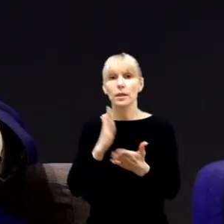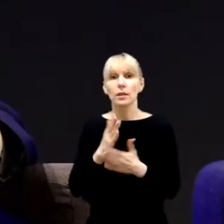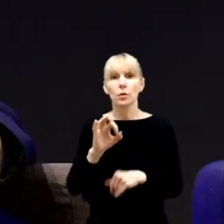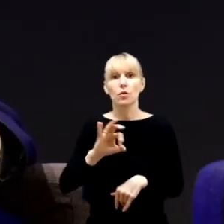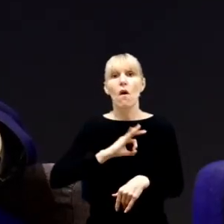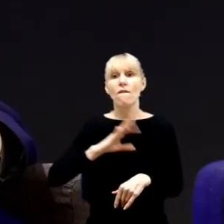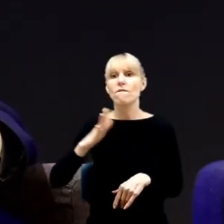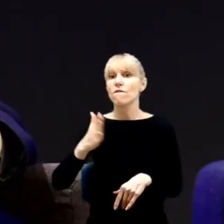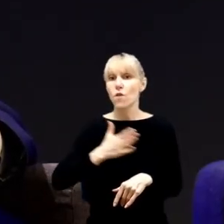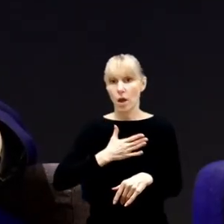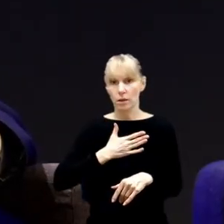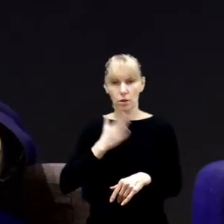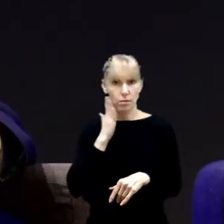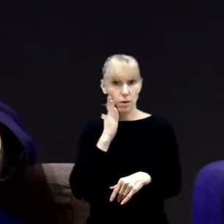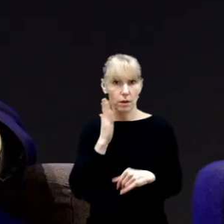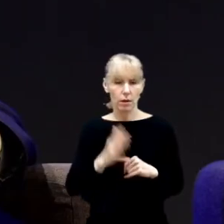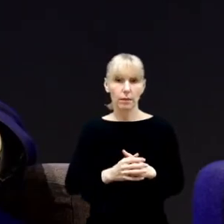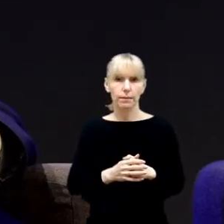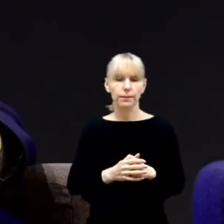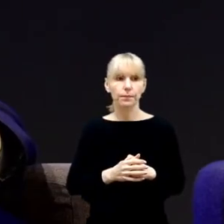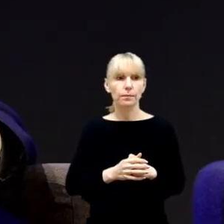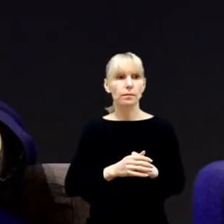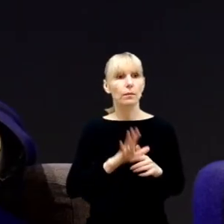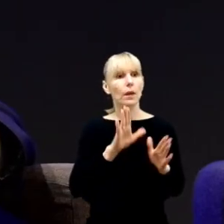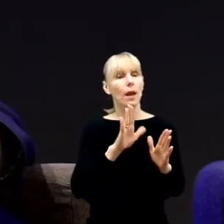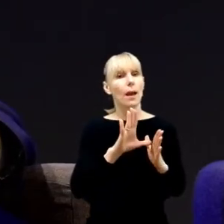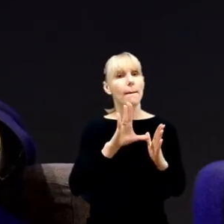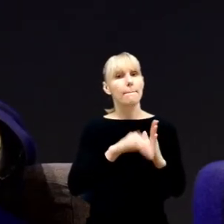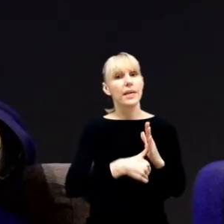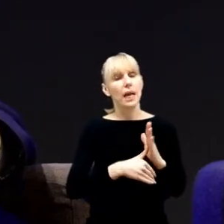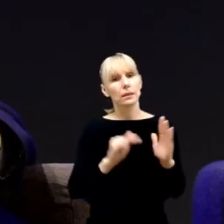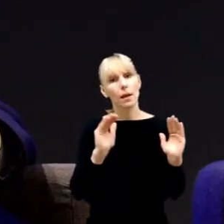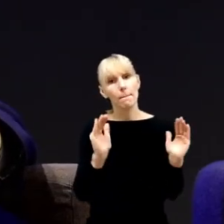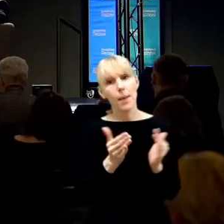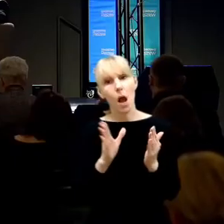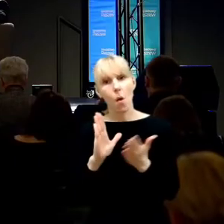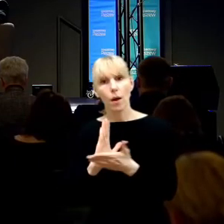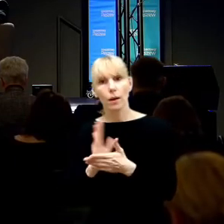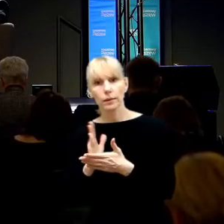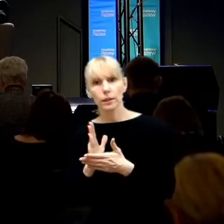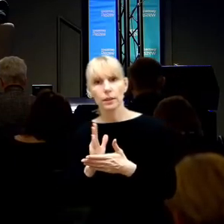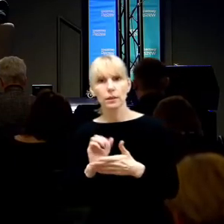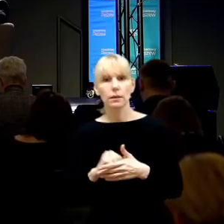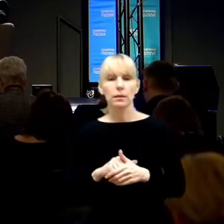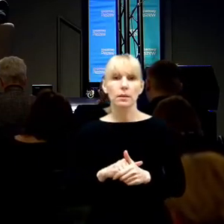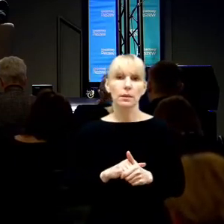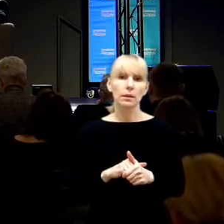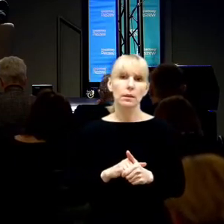Małe i średnie miasta są tutaj przykładem, gdzie ta własność jest znacznie